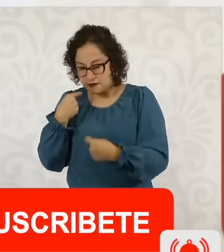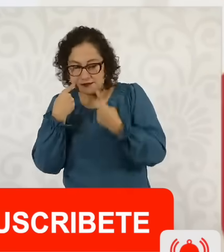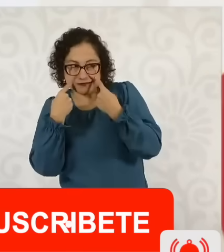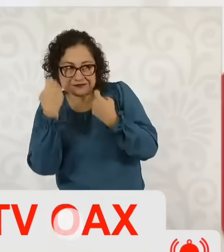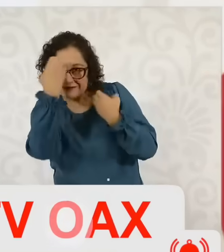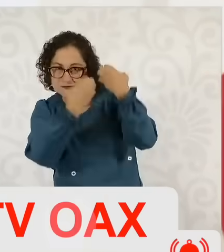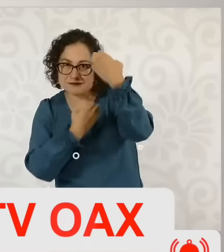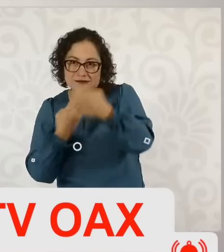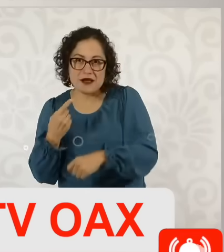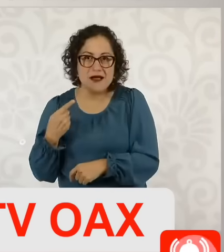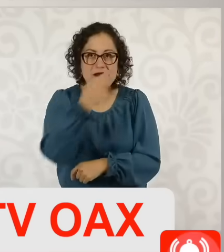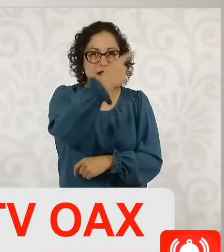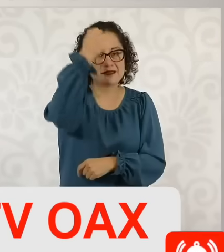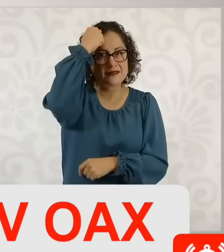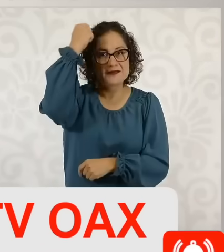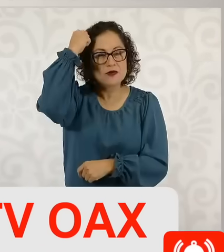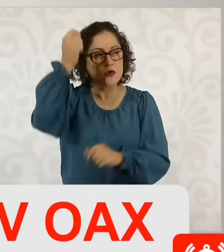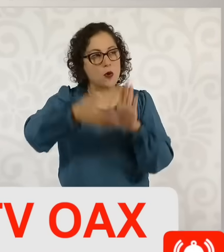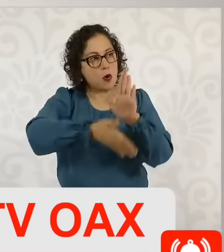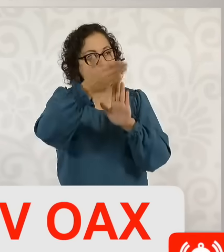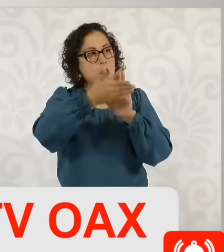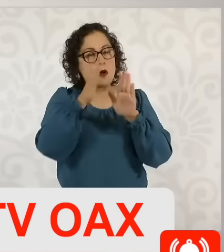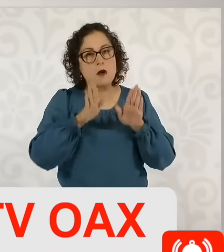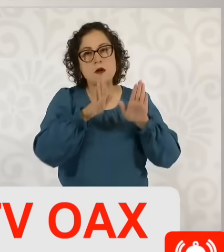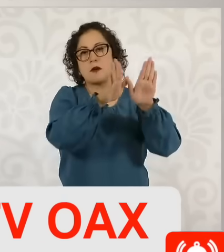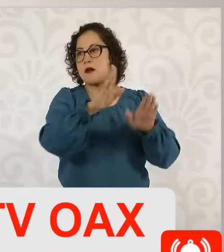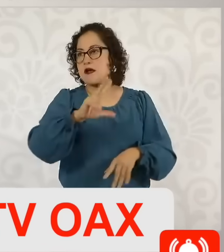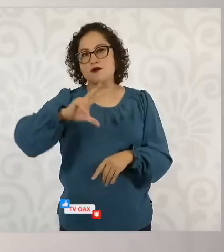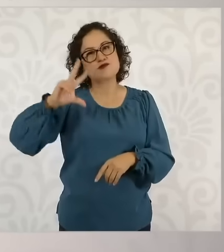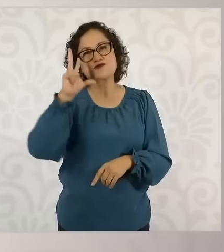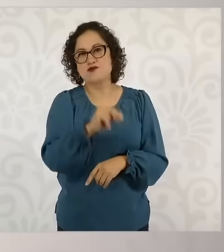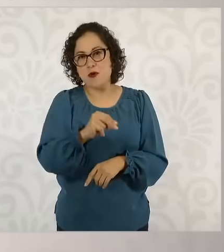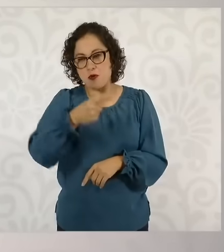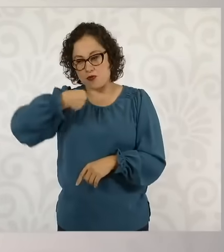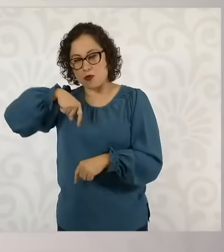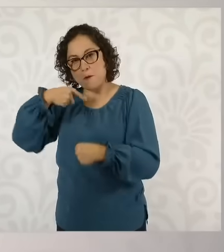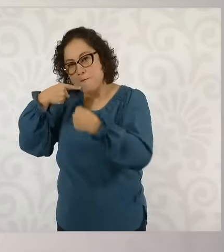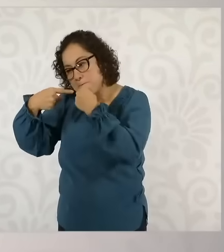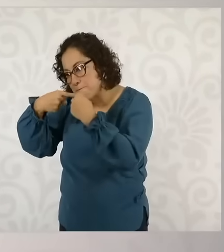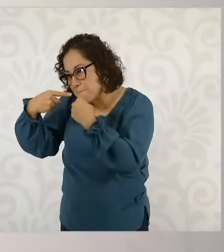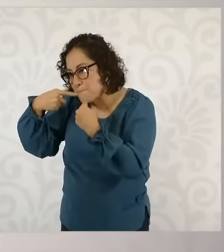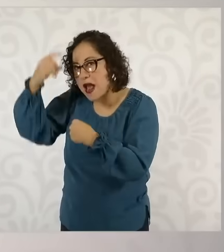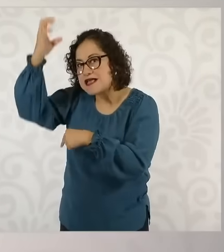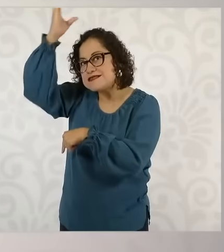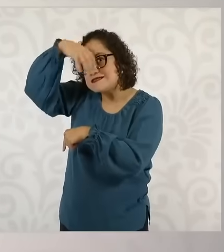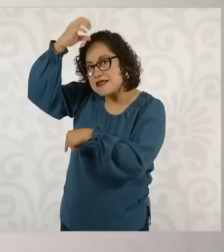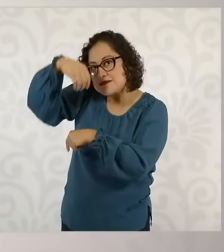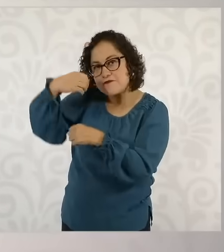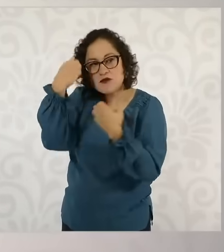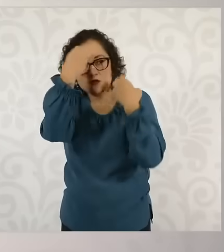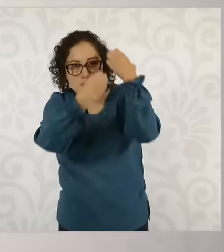no era una buena idea. Científicos, argumentos científicos que tienen que ver con el tipo de